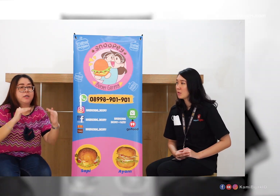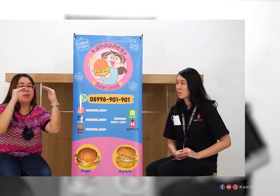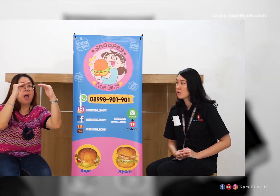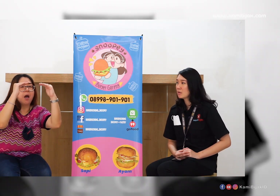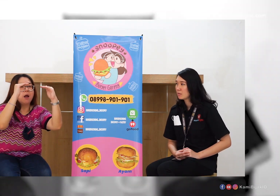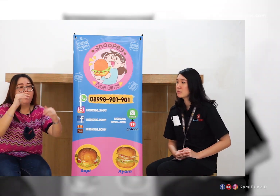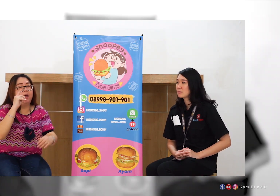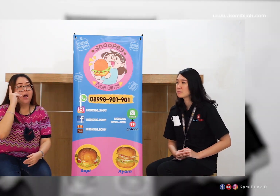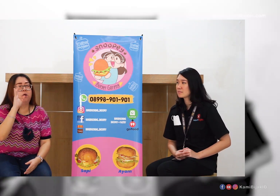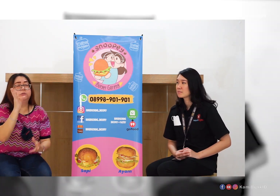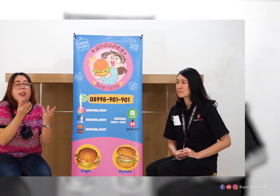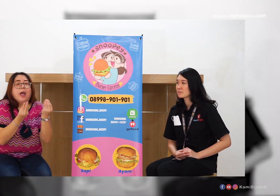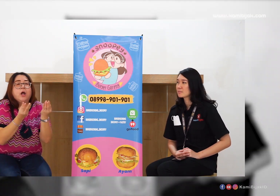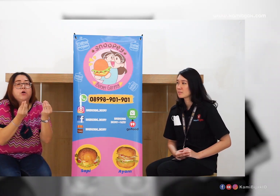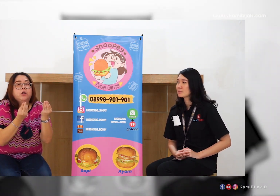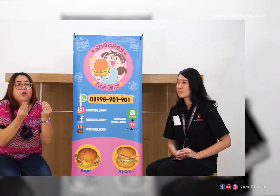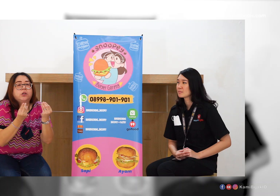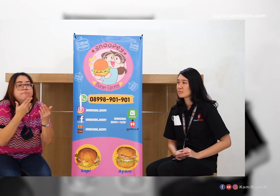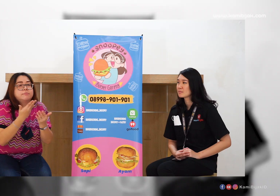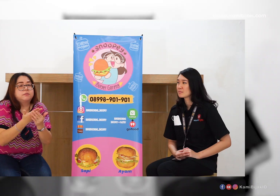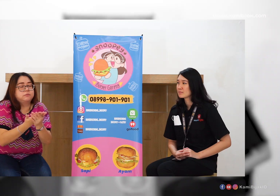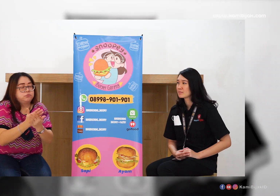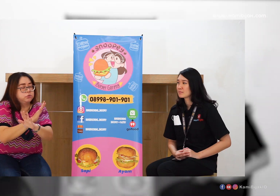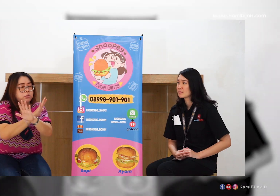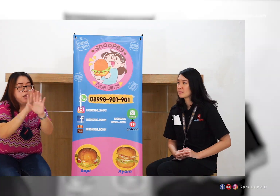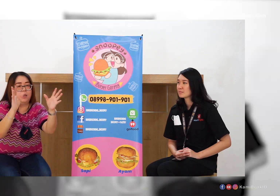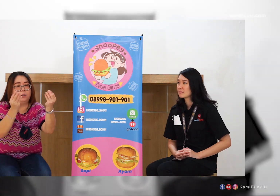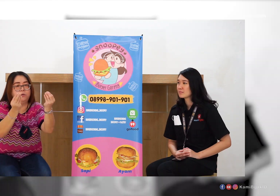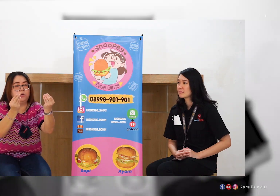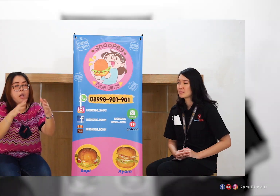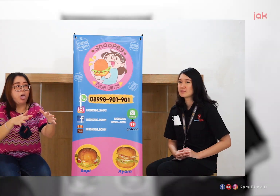Jadi setara, jangan takut.